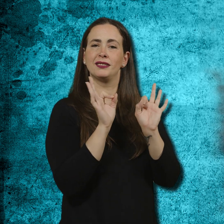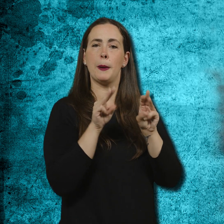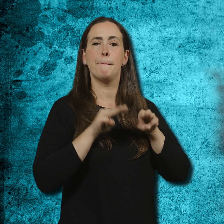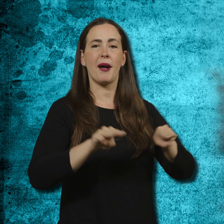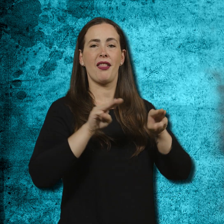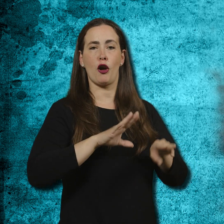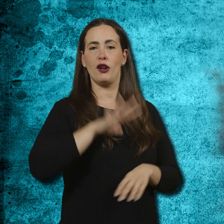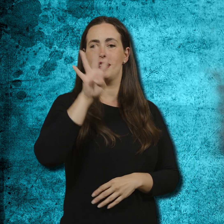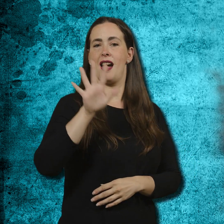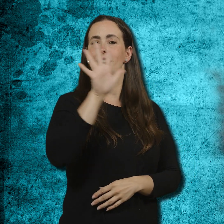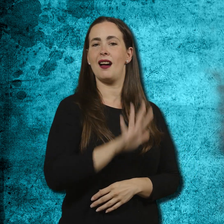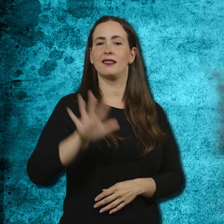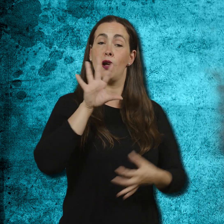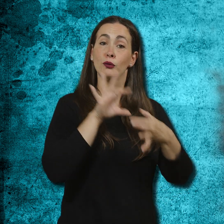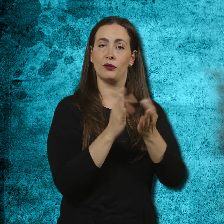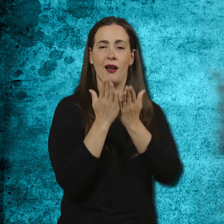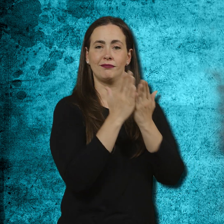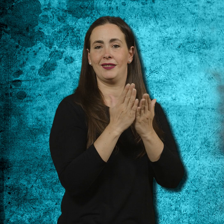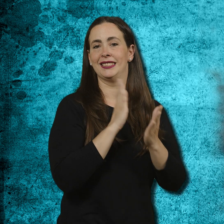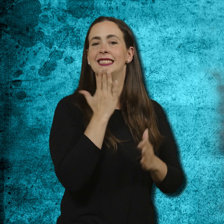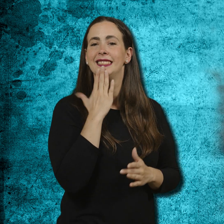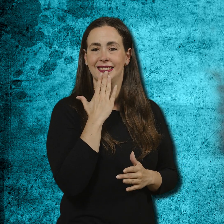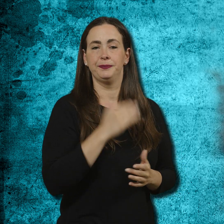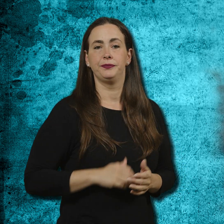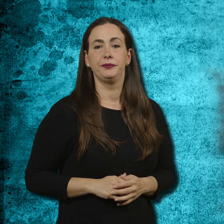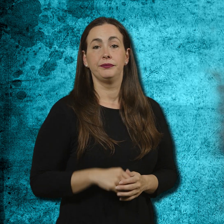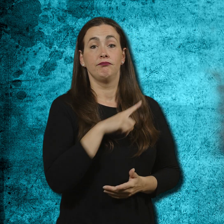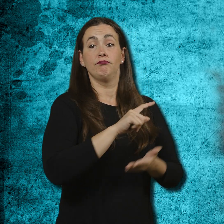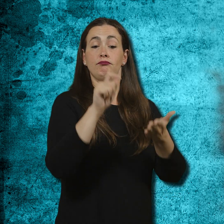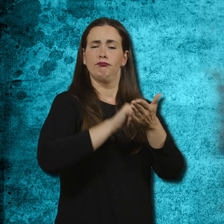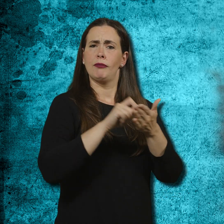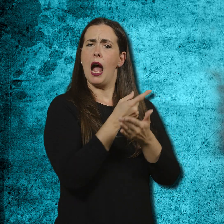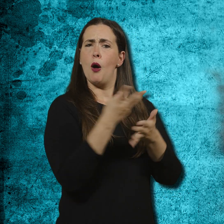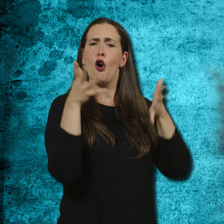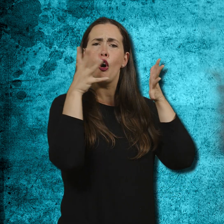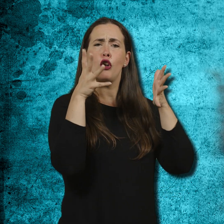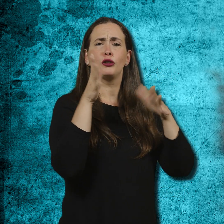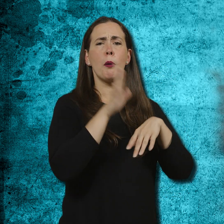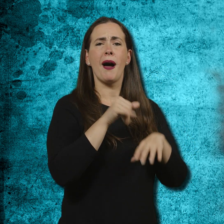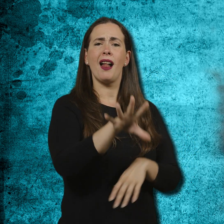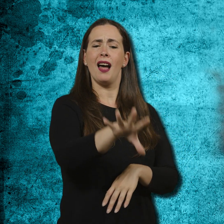i que escrivís les primeres obres pedagògiques de Catalunya en què s'estudiaven els signes de les persones sordes.